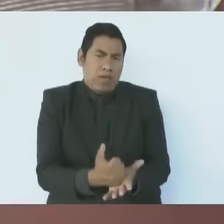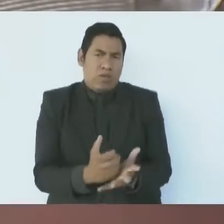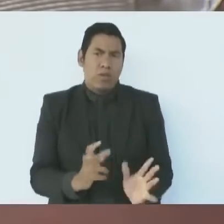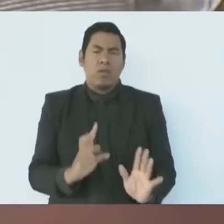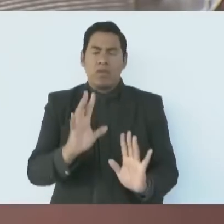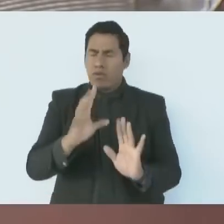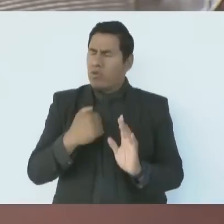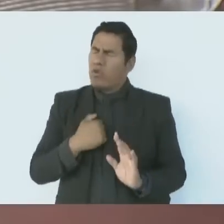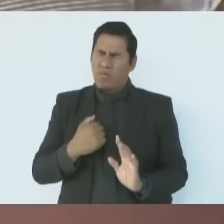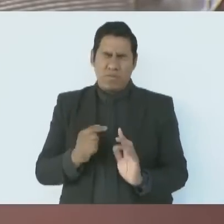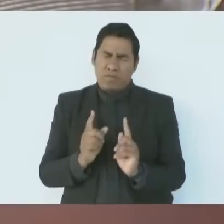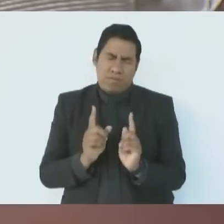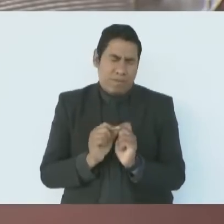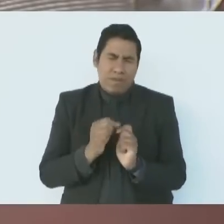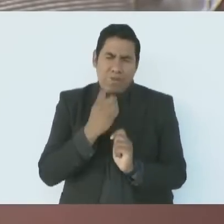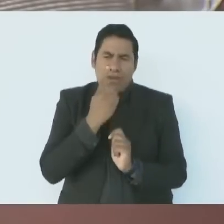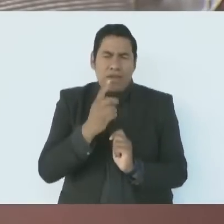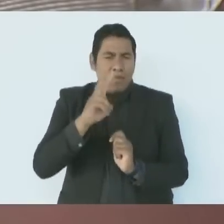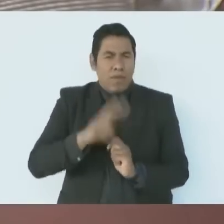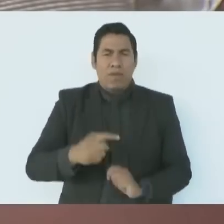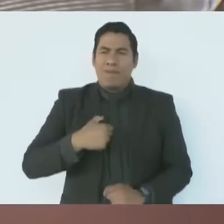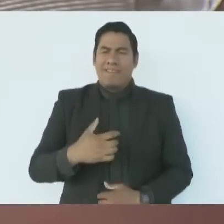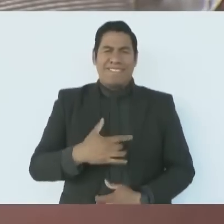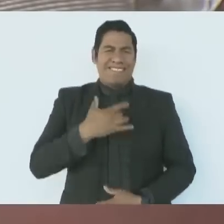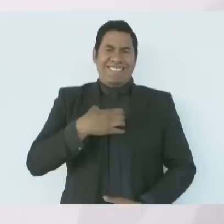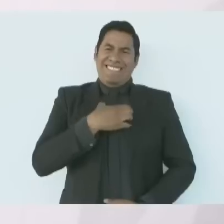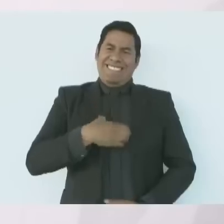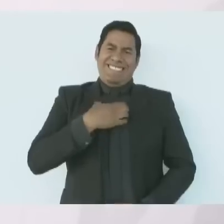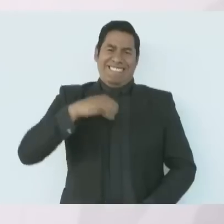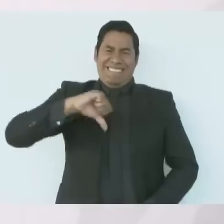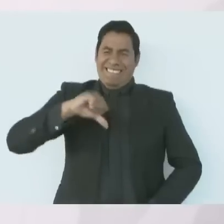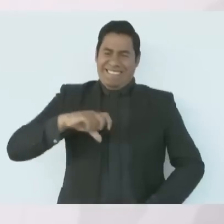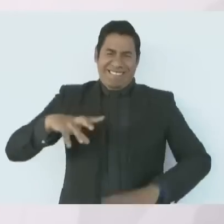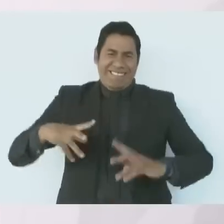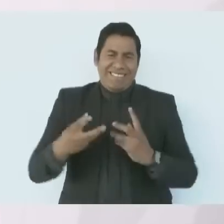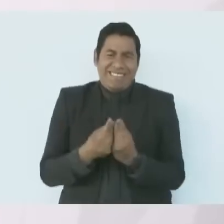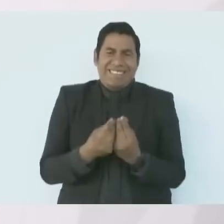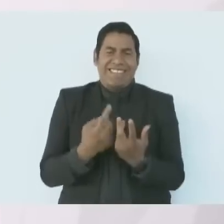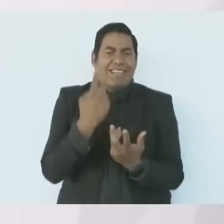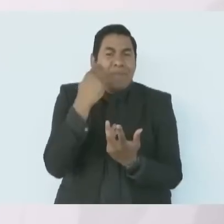estoy muy muy contenta de estar aquí que estoy muy contenta de poder venir y a cumplirle a la